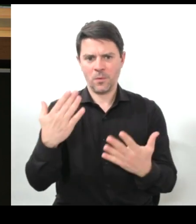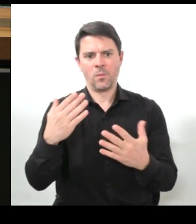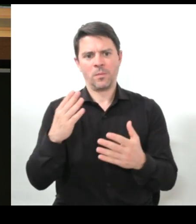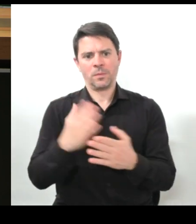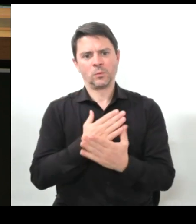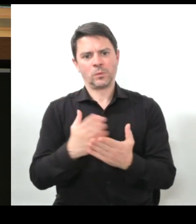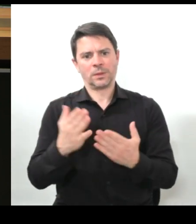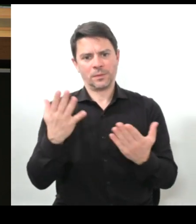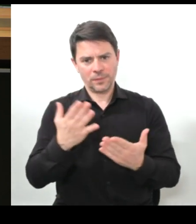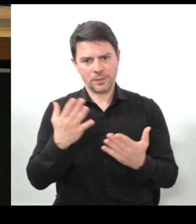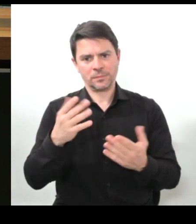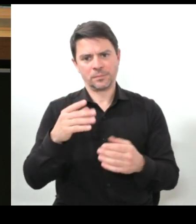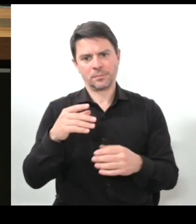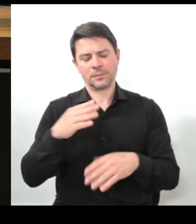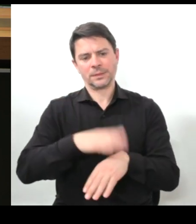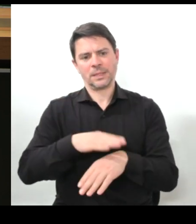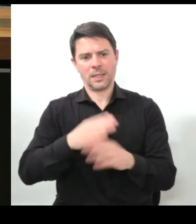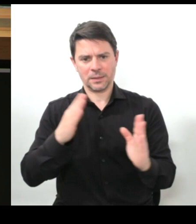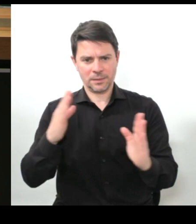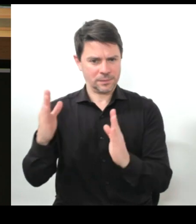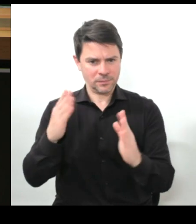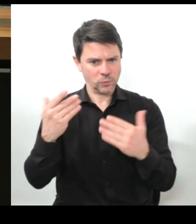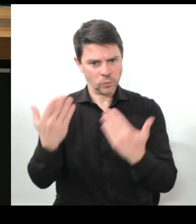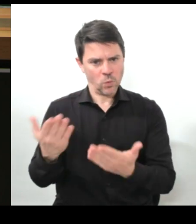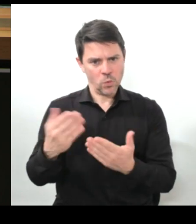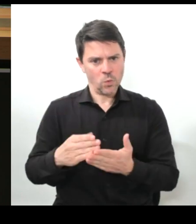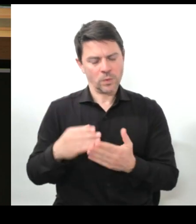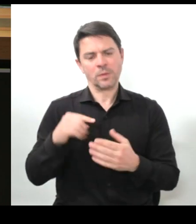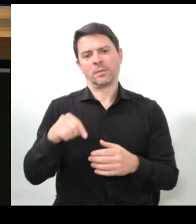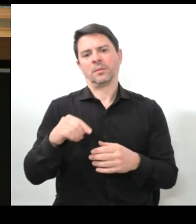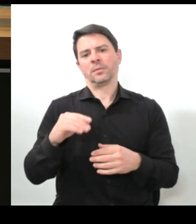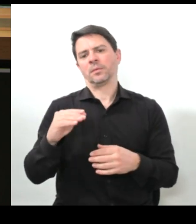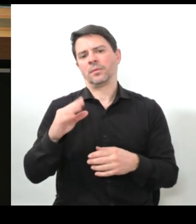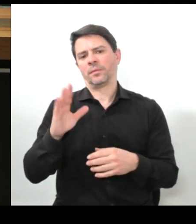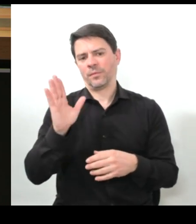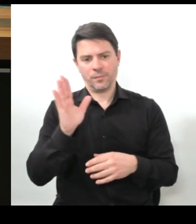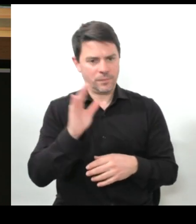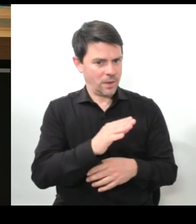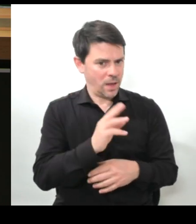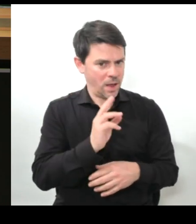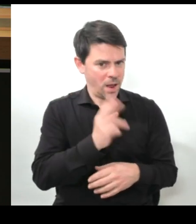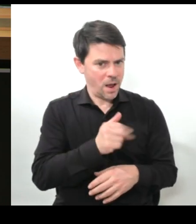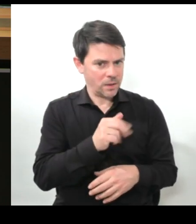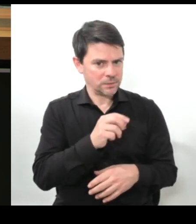Sie haben zuletzt nur Antrag eingereicht und wo sie die Bezirksämter quasi abschaffen wollen. Da ist der Widerspruch merken Sie auch, oder? (Rednerwechsel)